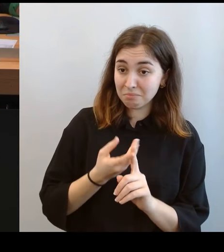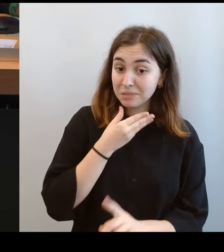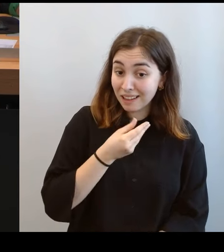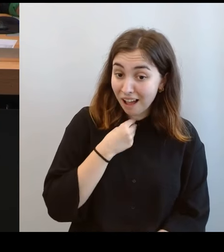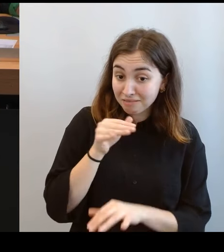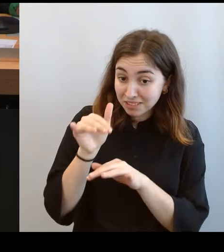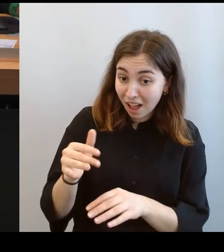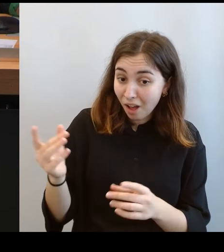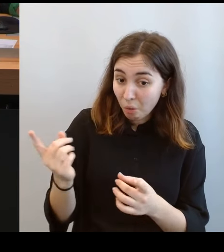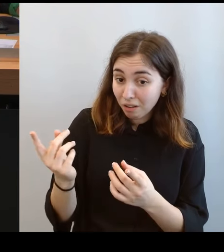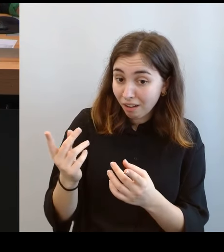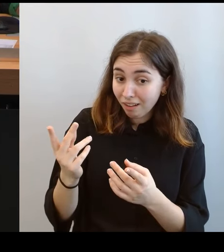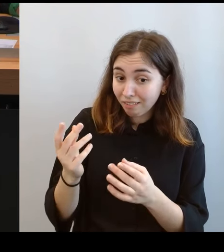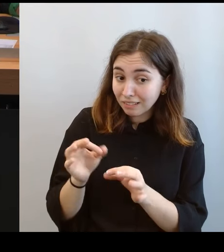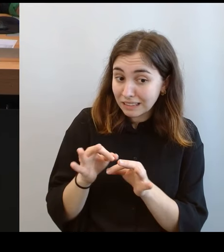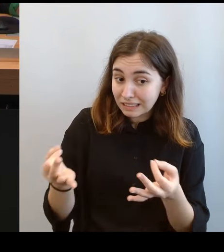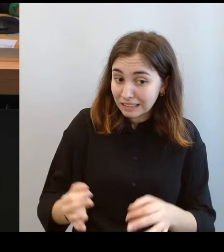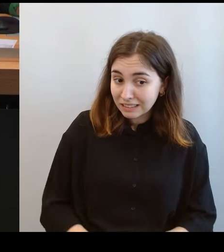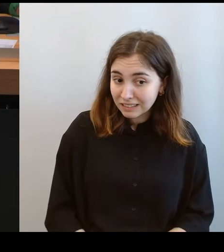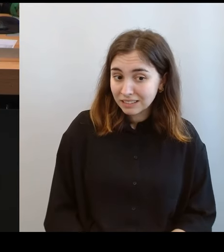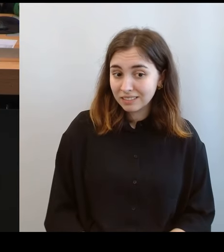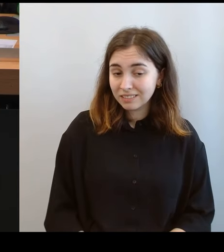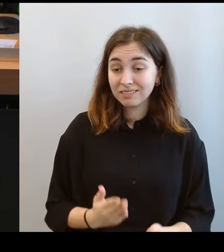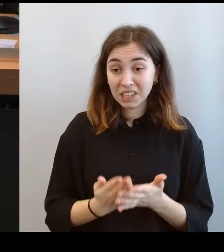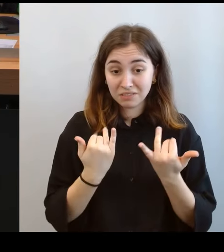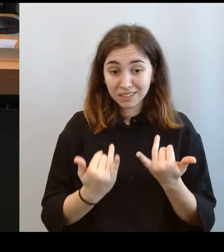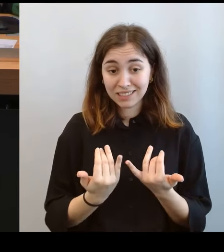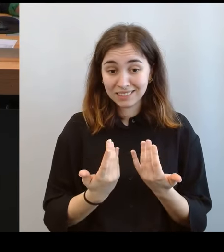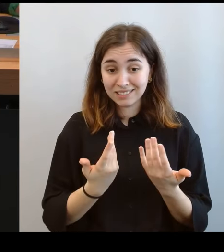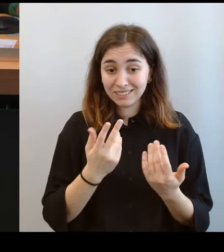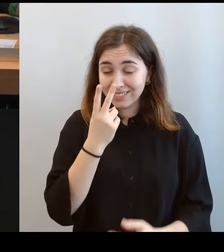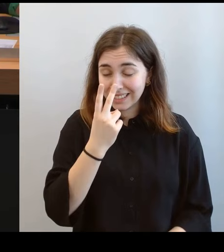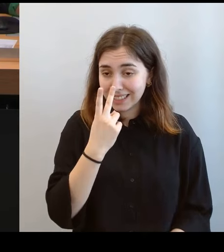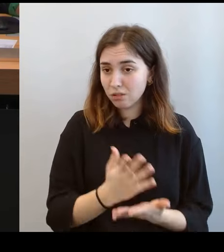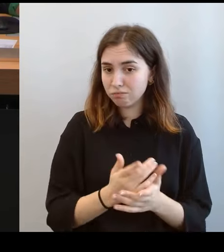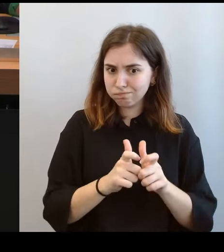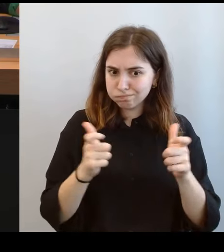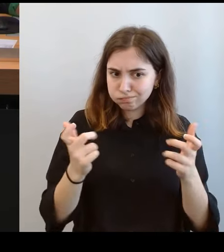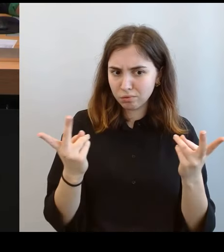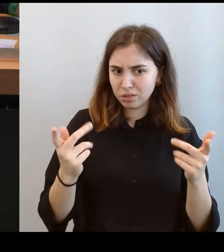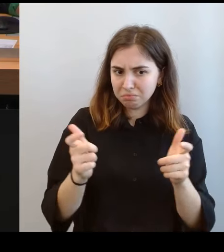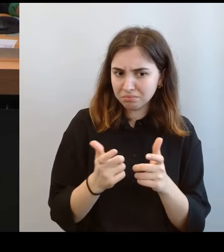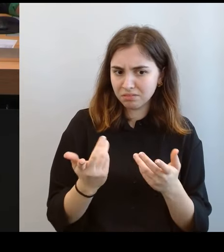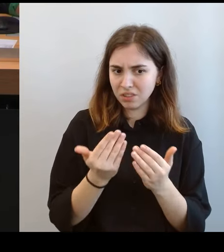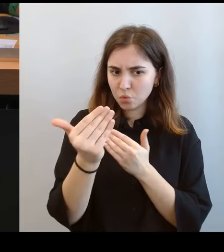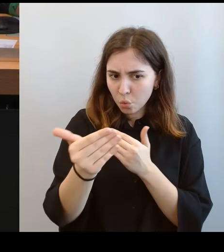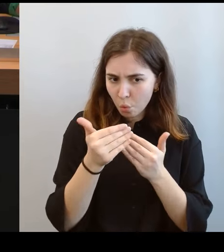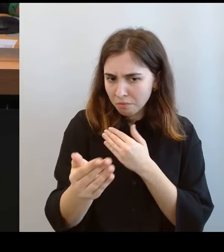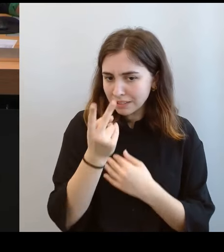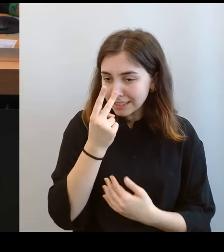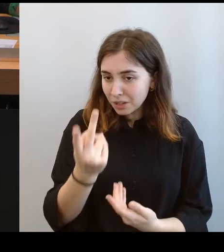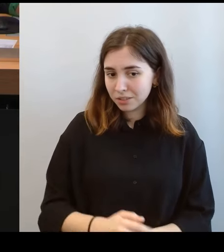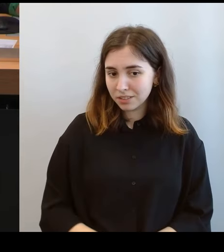In welcher Größenordnung bewegen wir uns denn kurz bzw. mittelfristig? Welche Auswirkungen sind für die Beitragszahler zu erwarten?